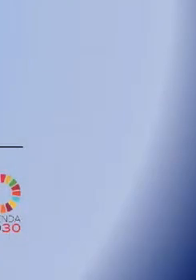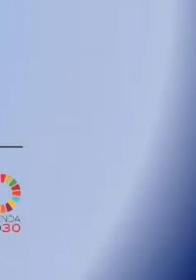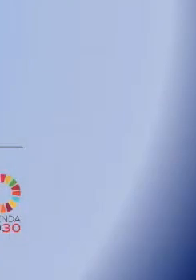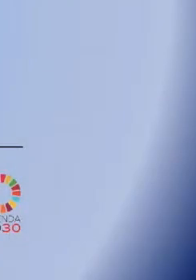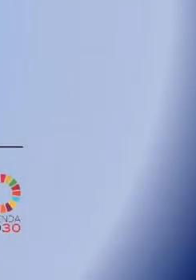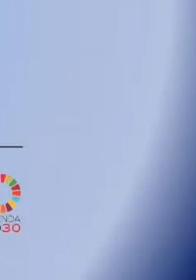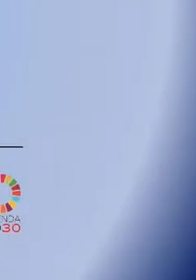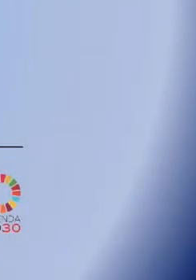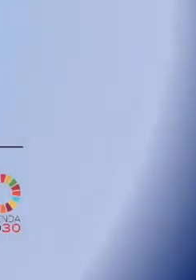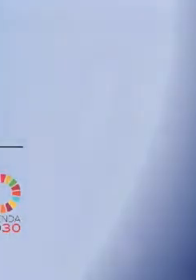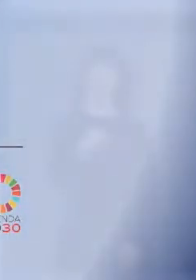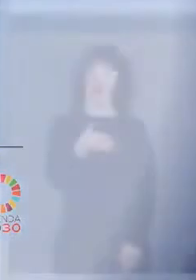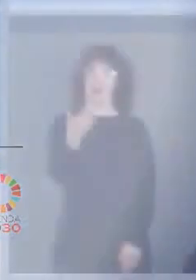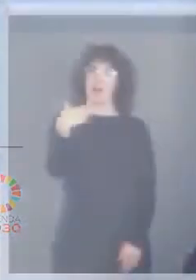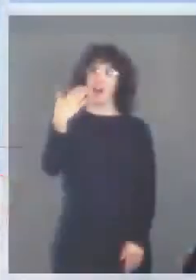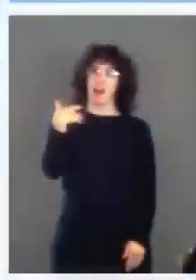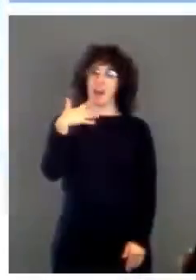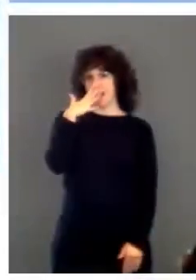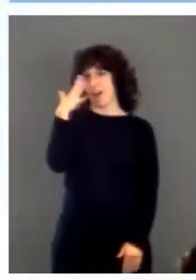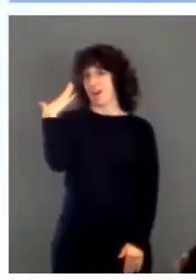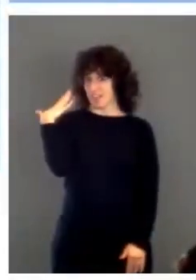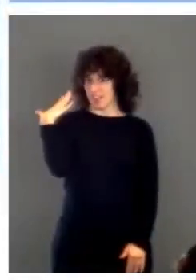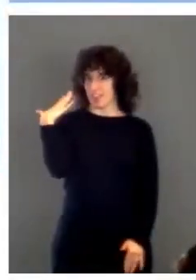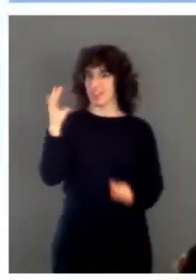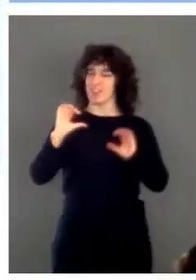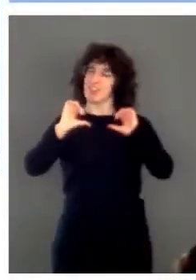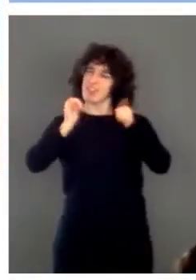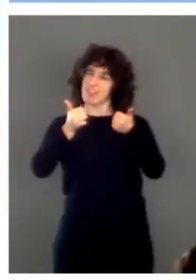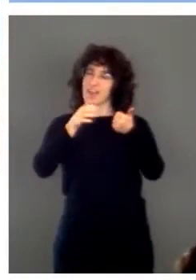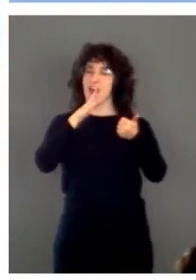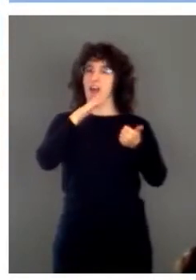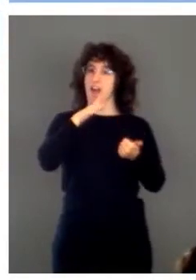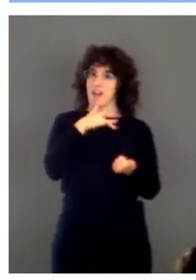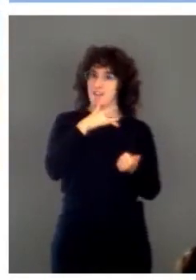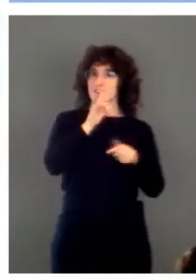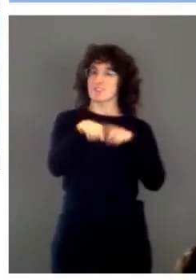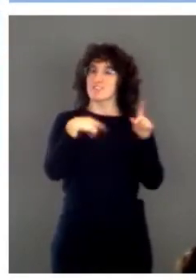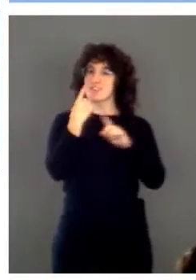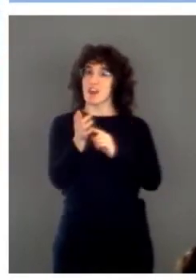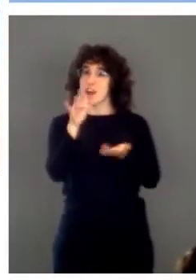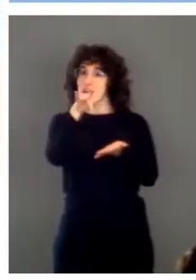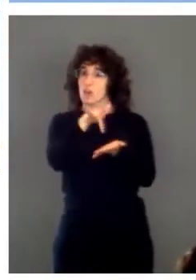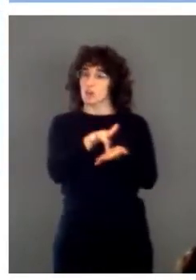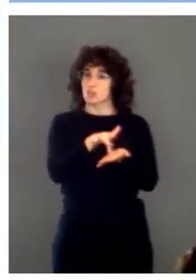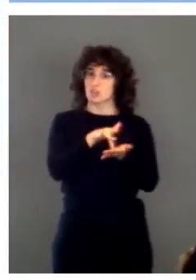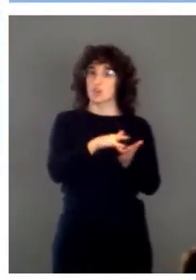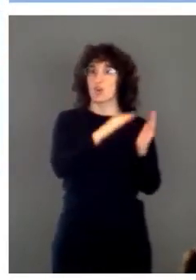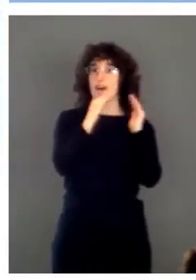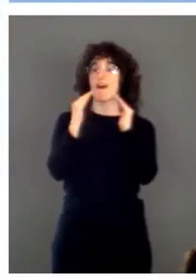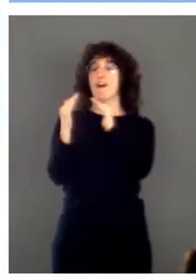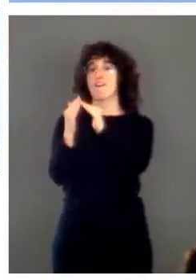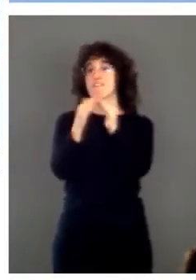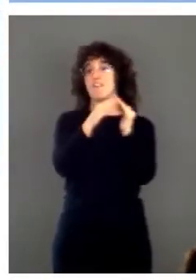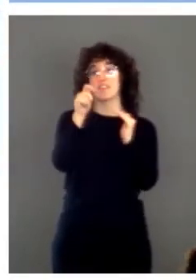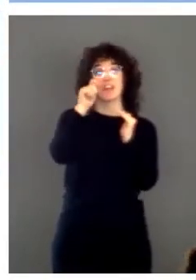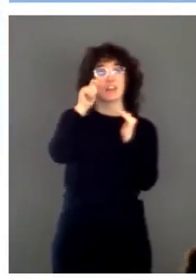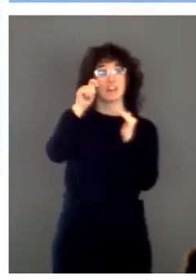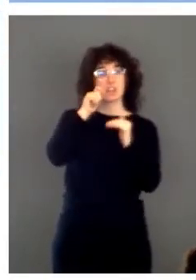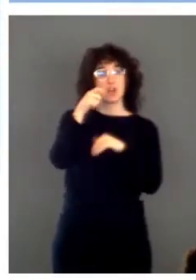Empezó hace Cinco años un lustro después gestiona 24 Viviendas turísticas en Tudela Y la ribera